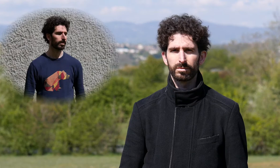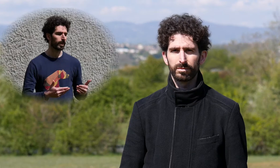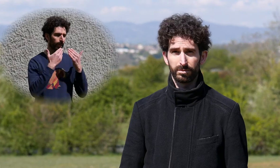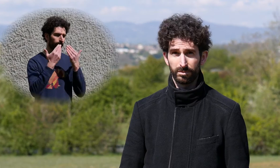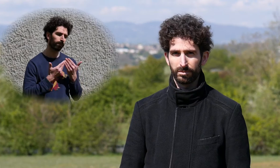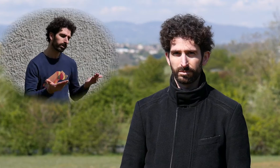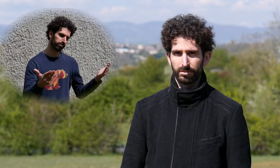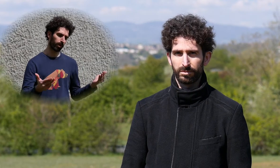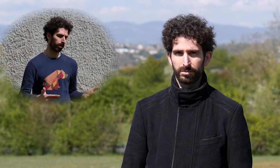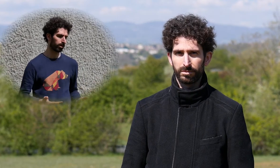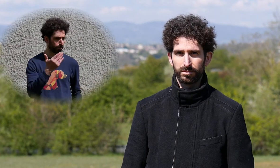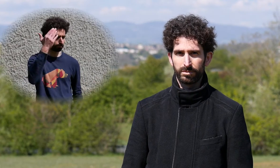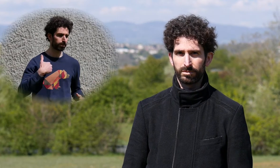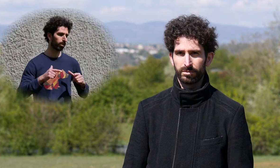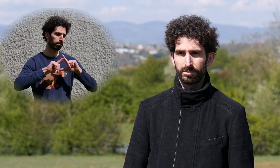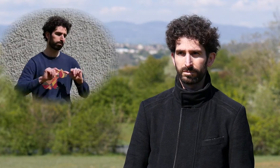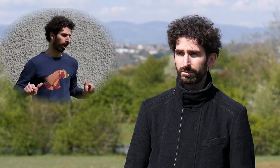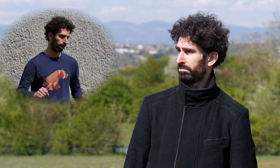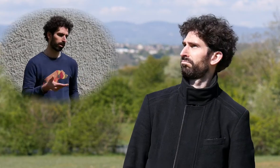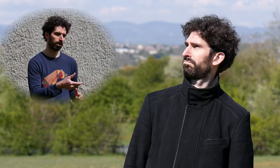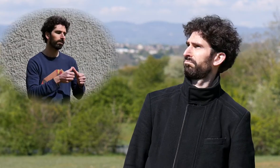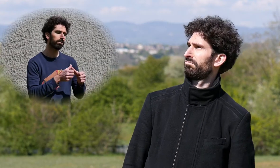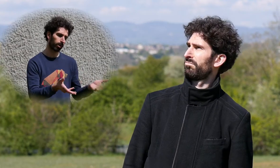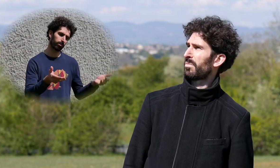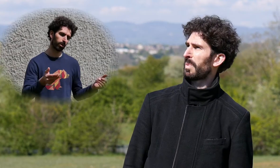* Franchement, sans moi, que ferais-tu ? *